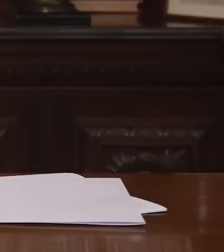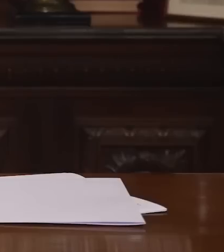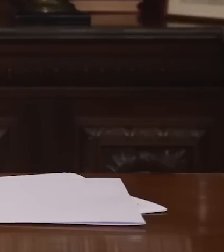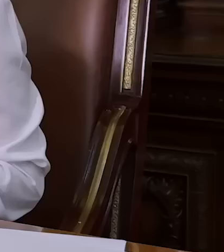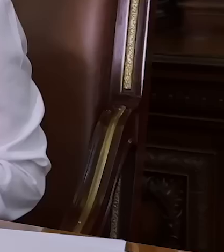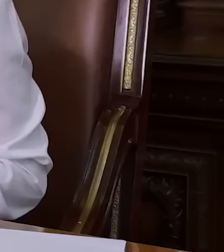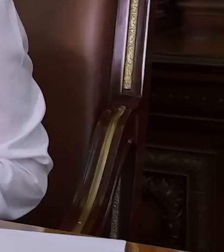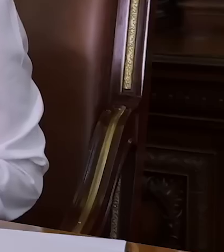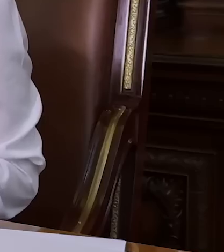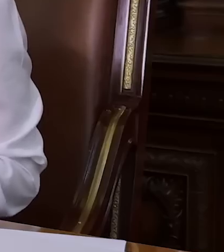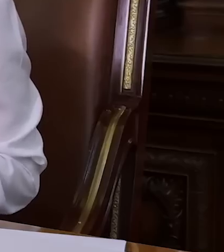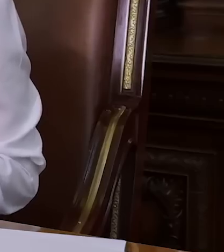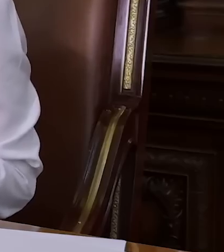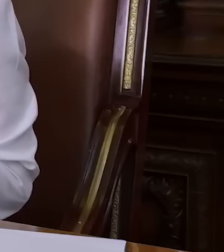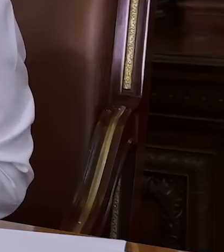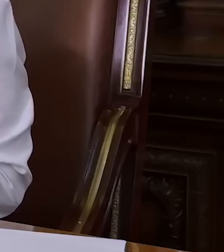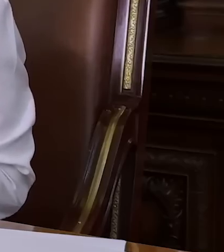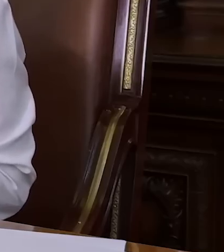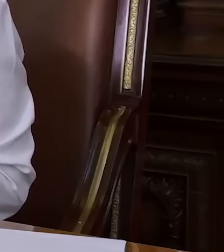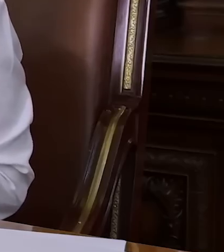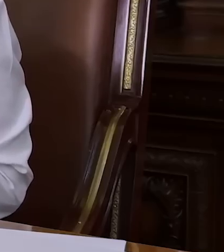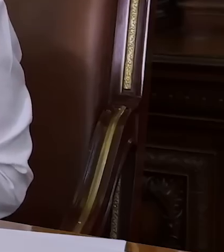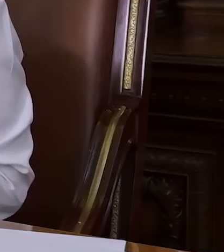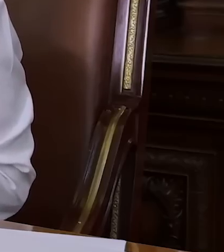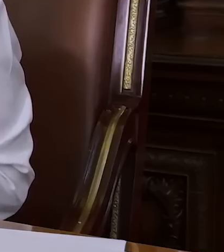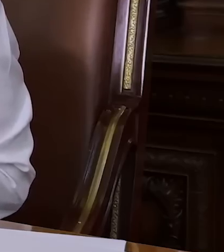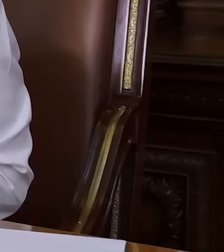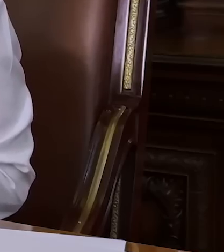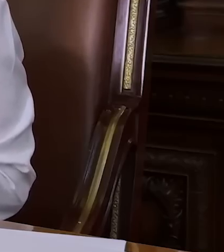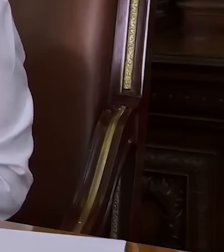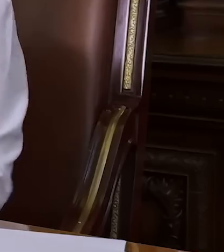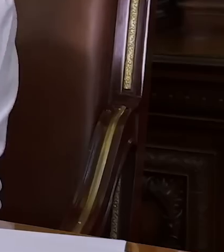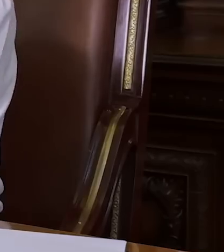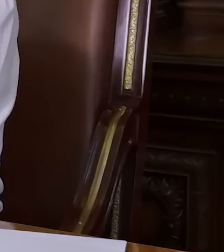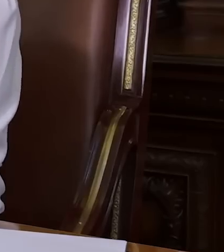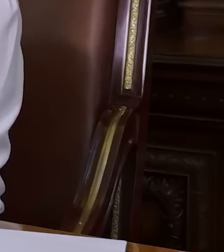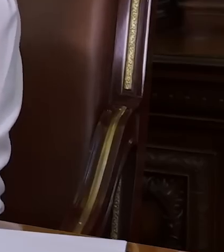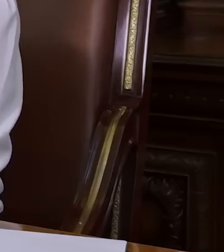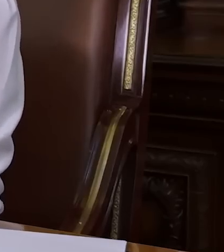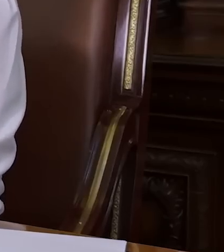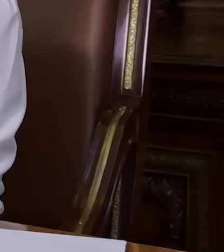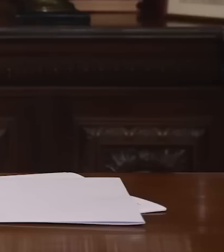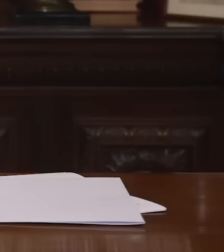capitalino para escuchar el plan de acción contra los aranceles impuestos por el gobierno de Estados